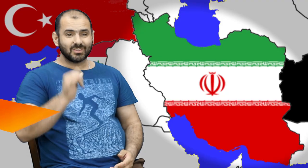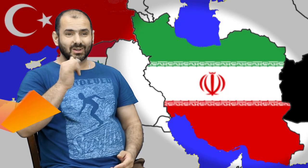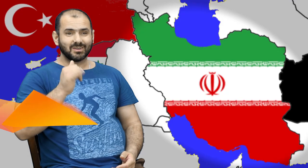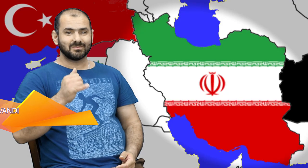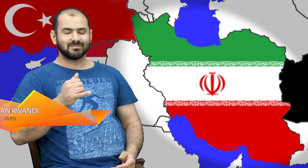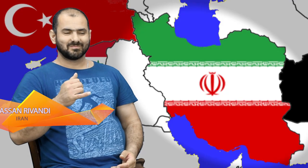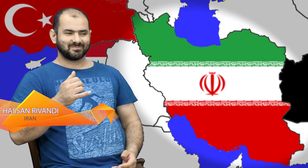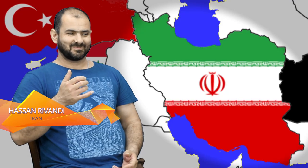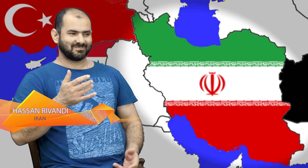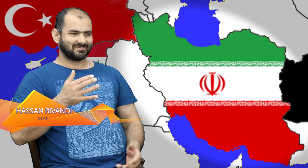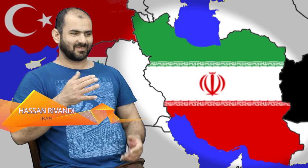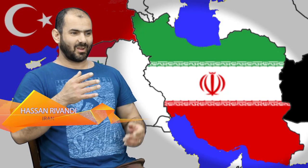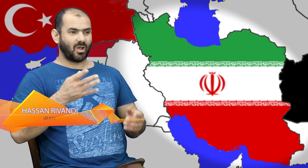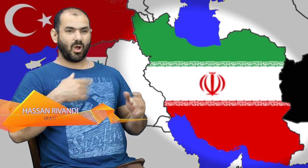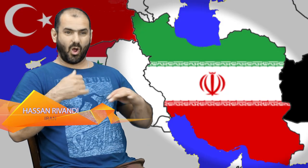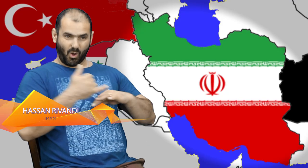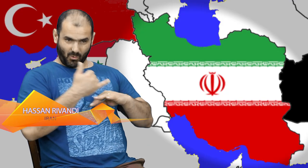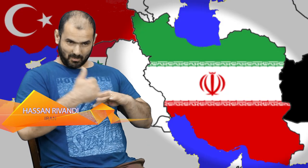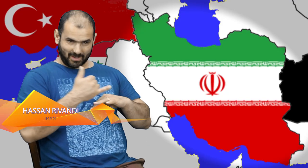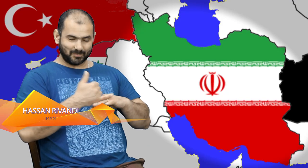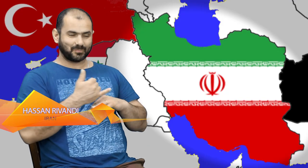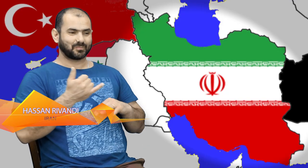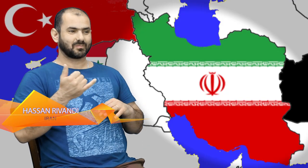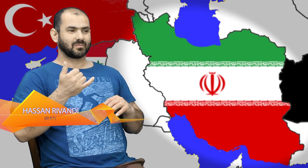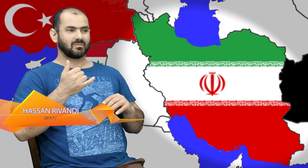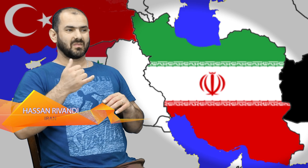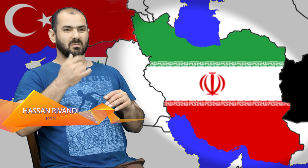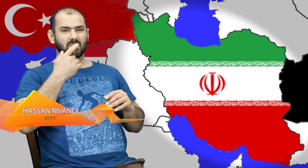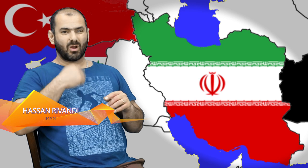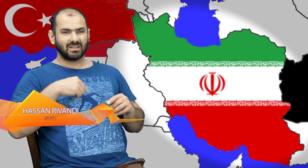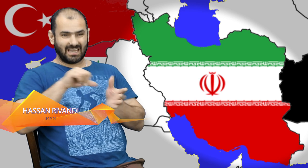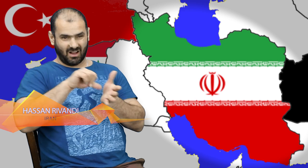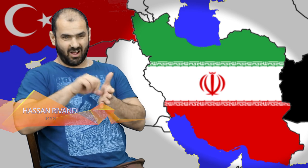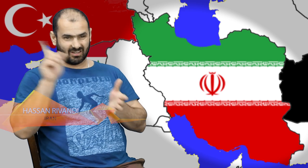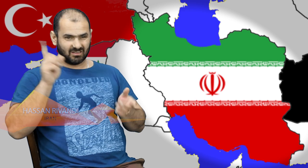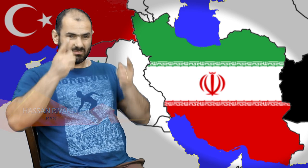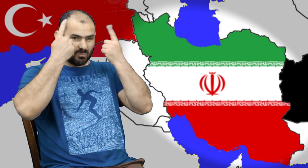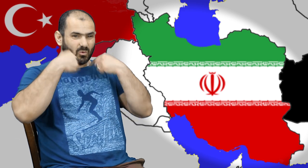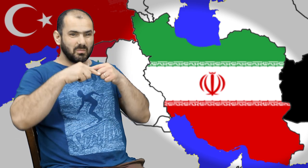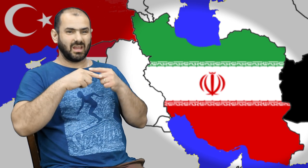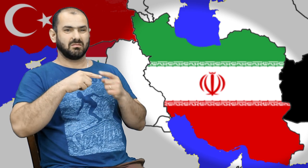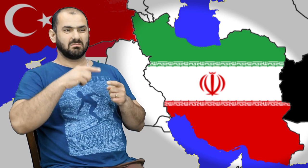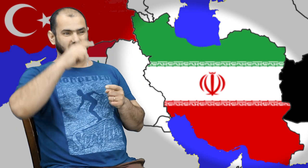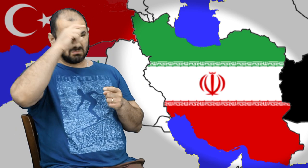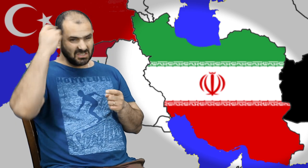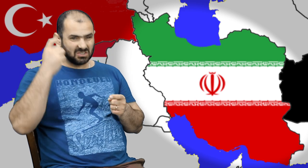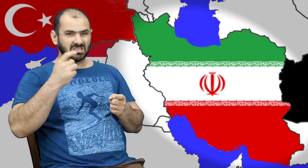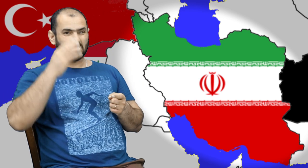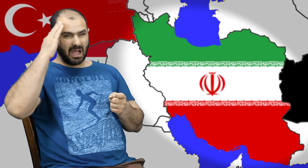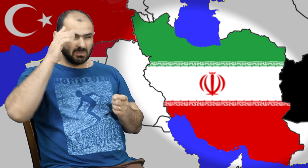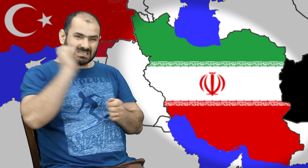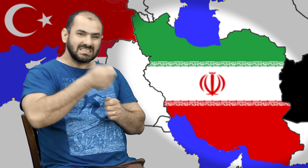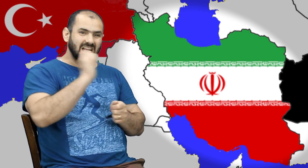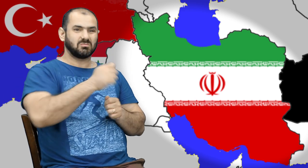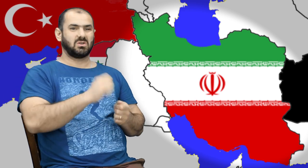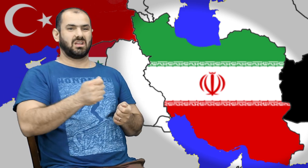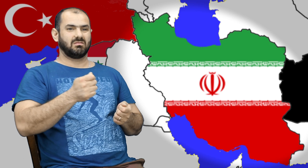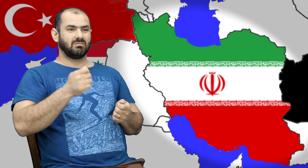Ja… im Iran müssen ja die Frauen Kopftücher tragen. Und die Männer schlagen ihre Frauen.